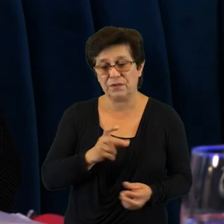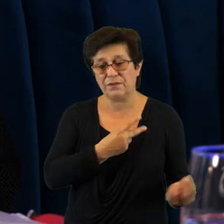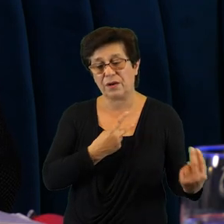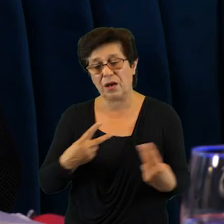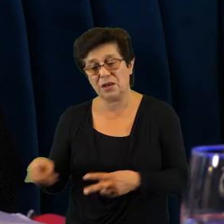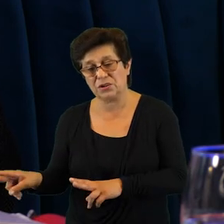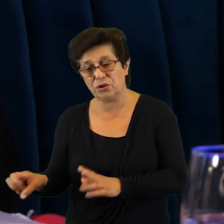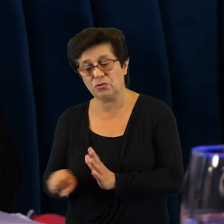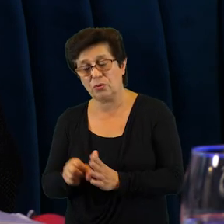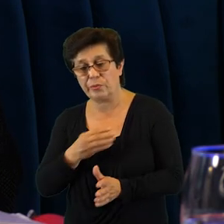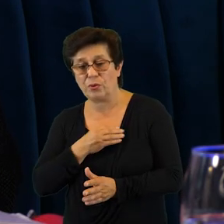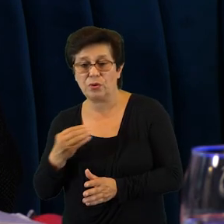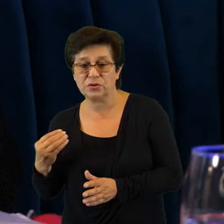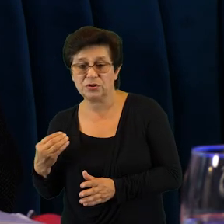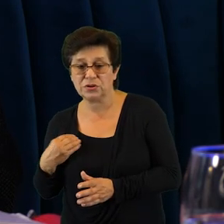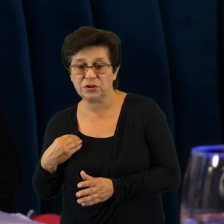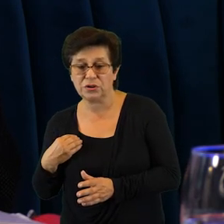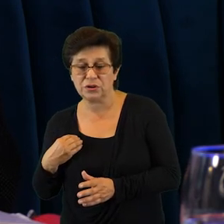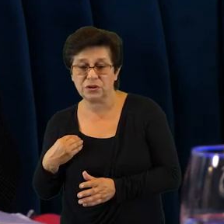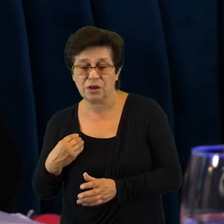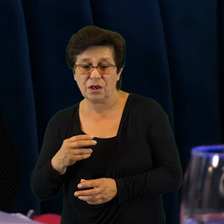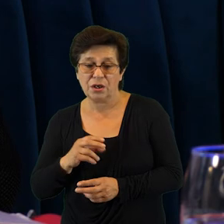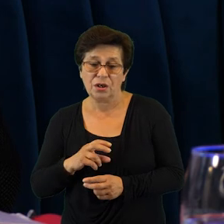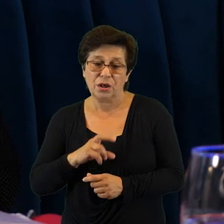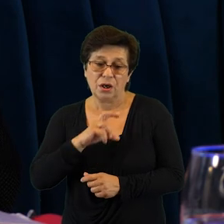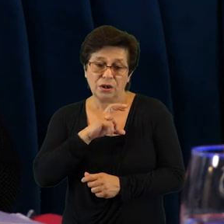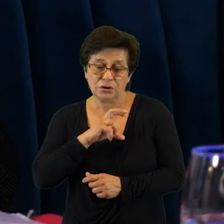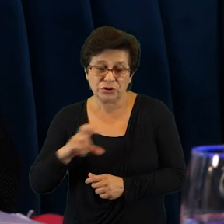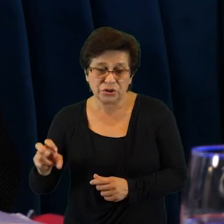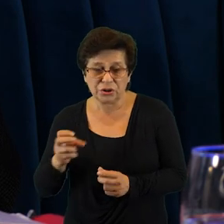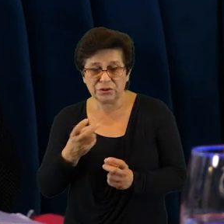Czy znajdzie miejsce w nowym ustroju?